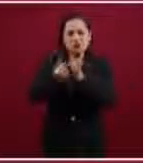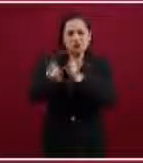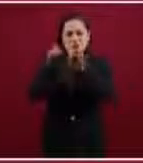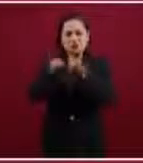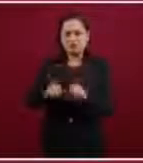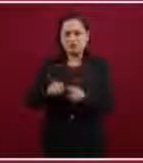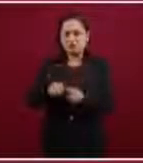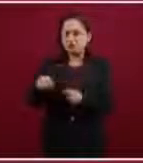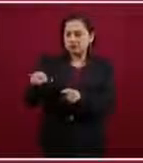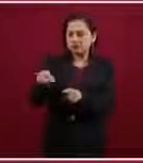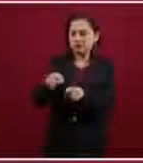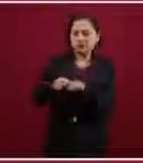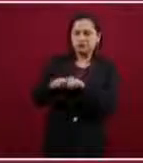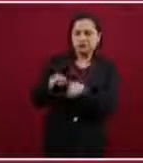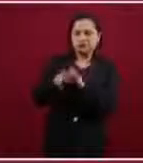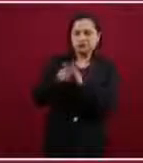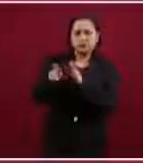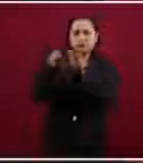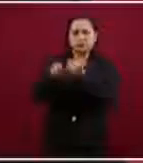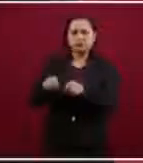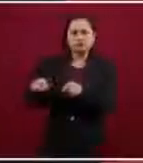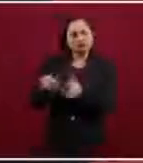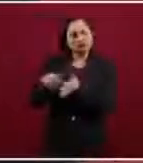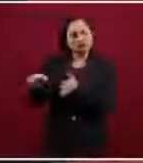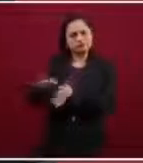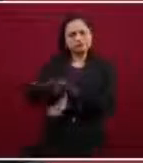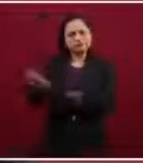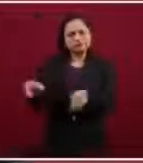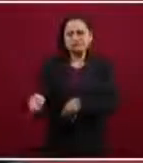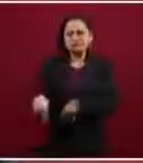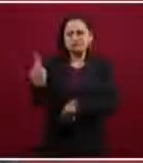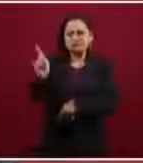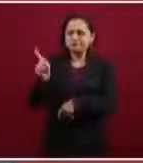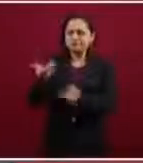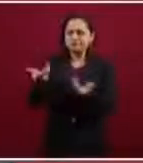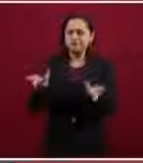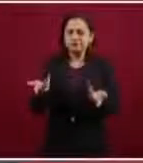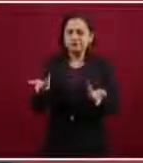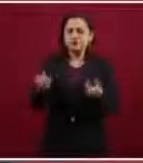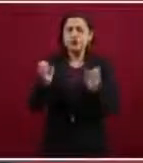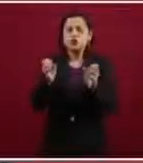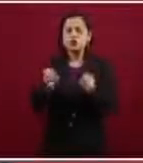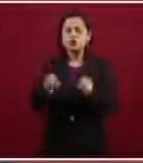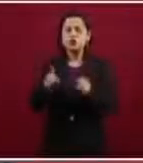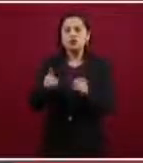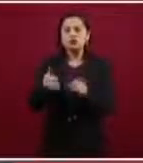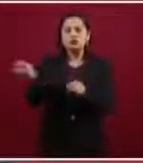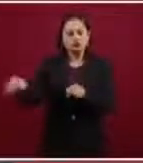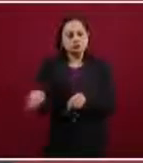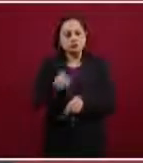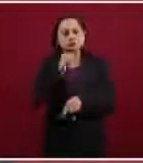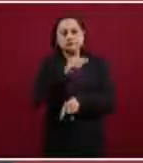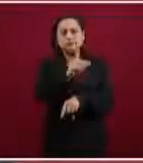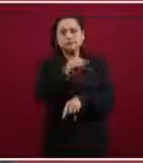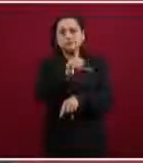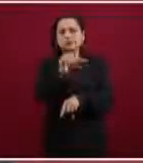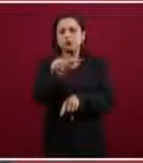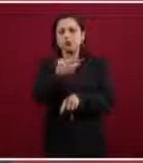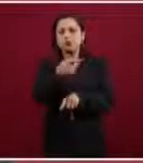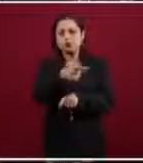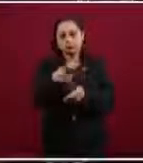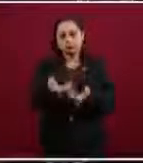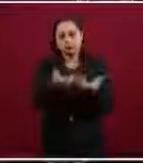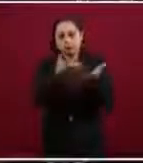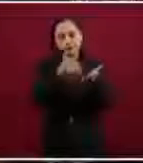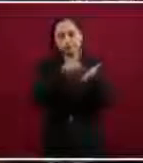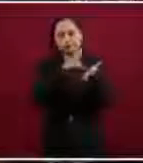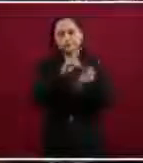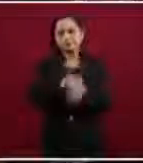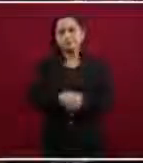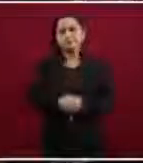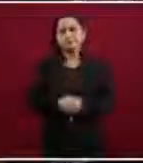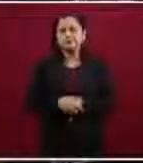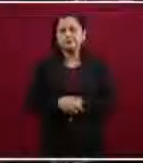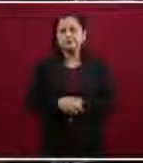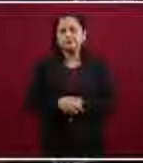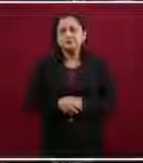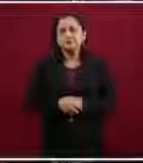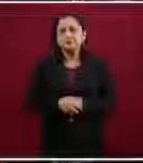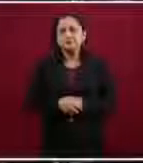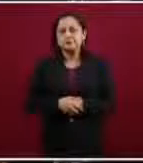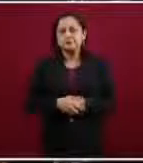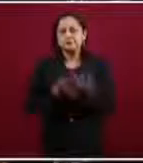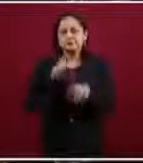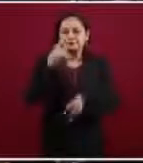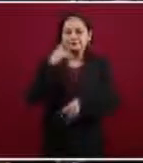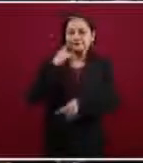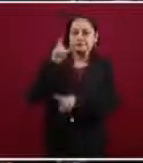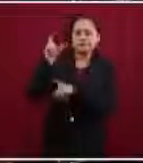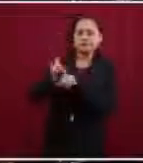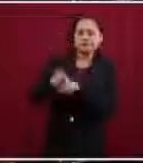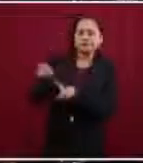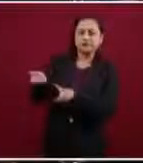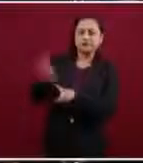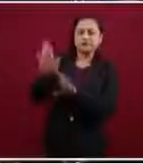‘Te vas’, hasta los ofrecían: ‘’A ver, este es un periodista muy famoso, pero